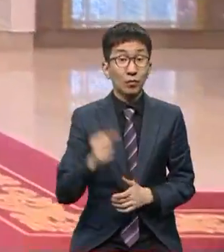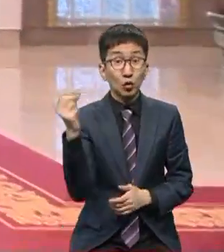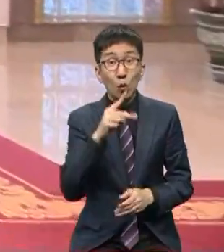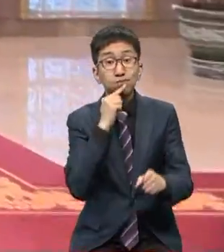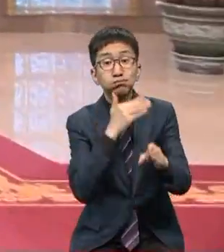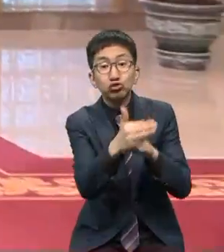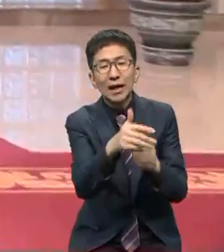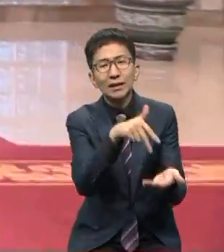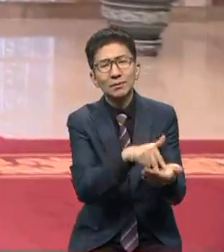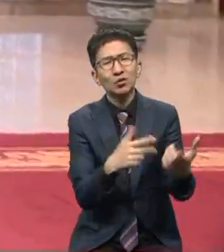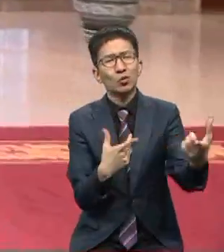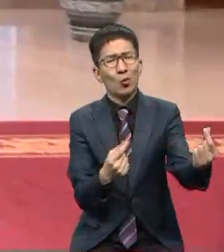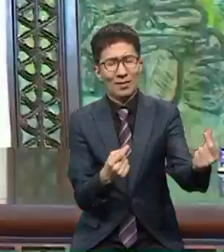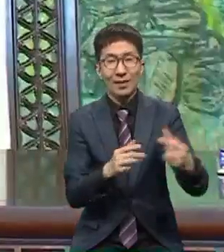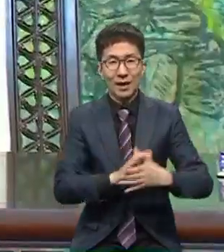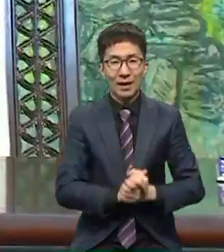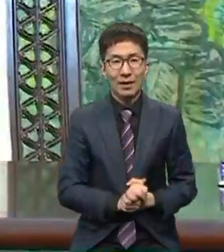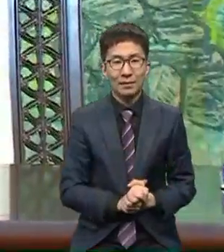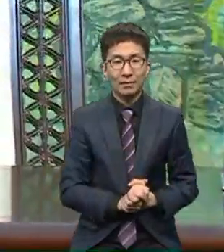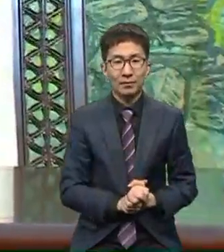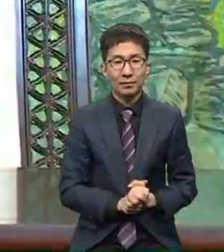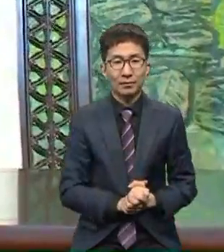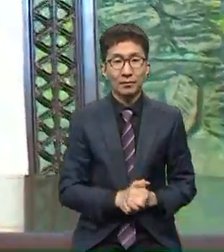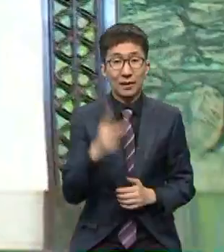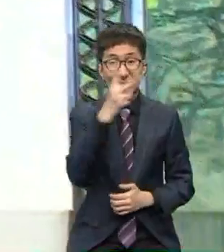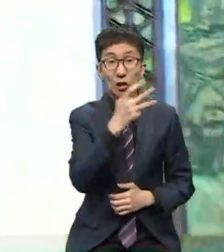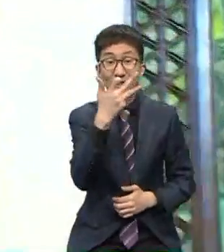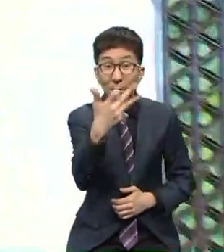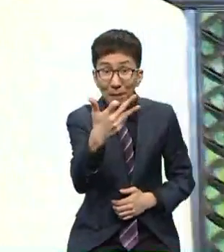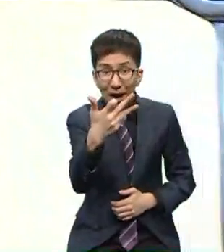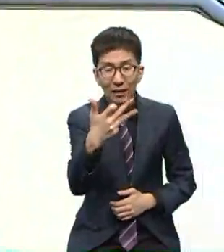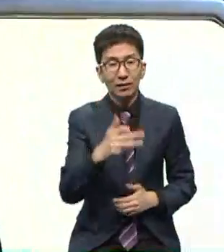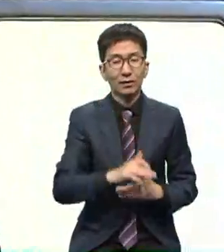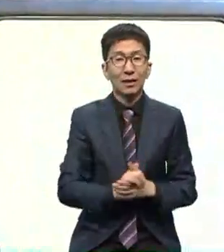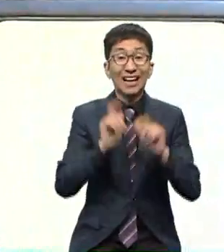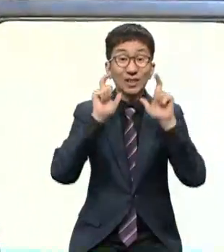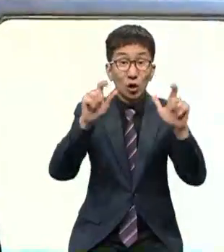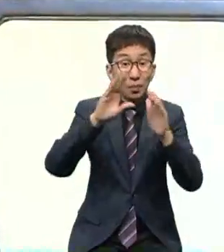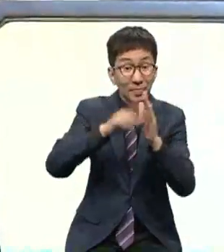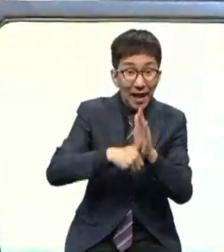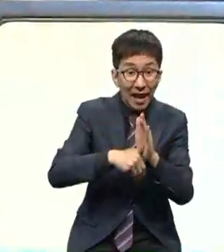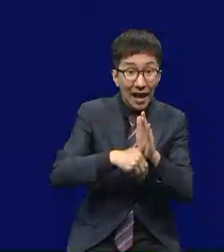마찬가지입니다. 2018년 판문점 선언 당시 북한은 그 해에